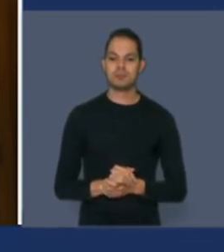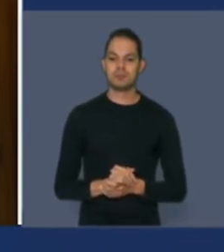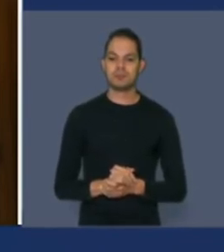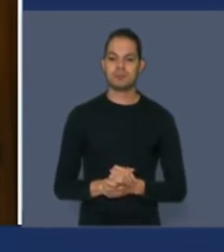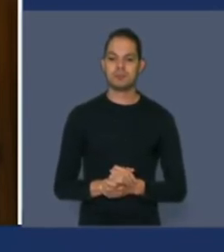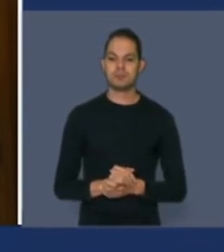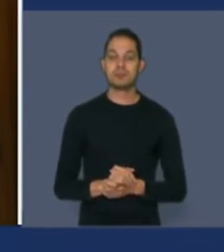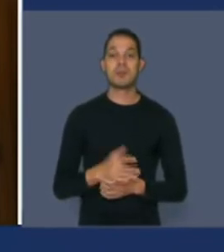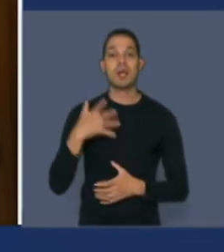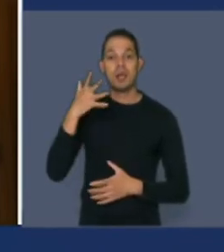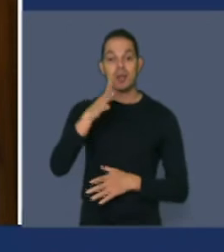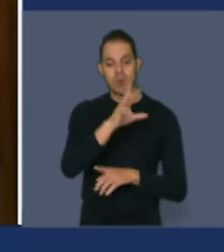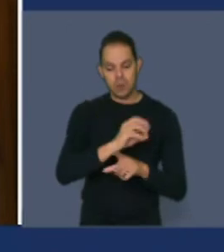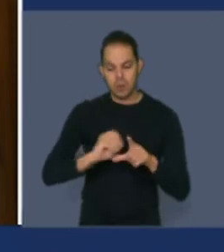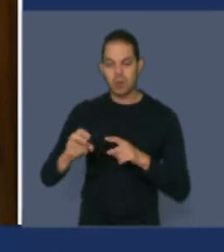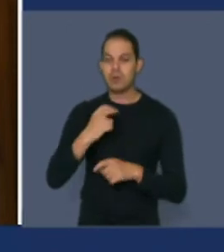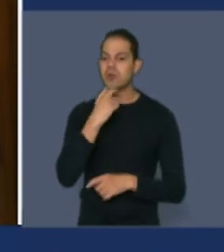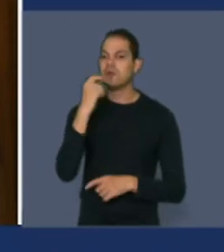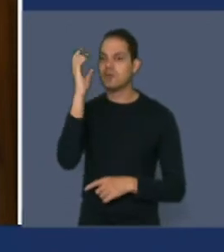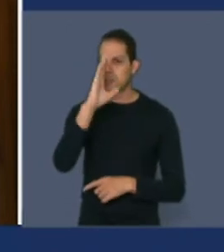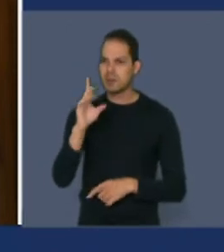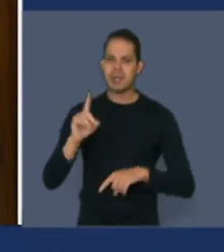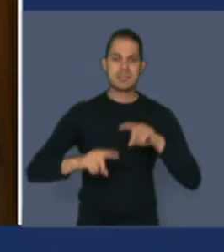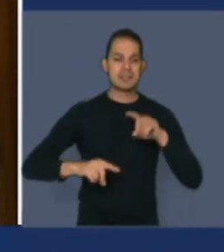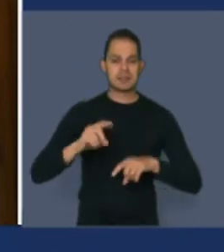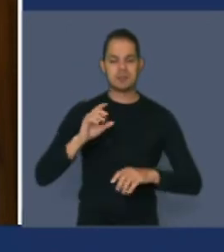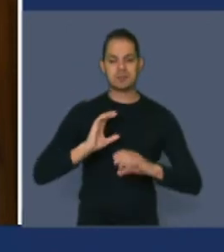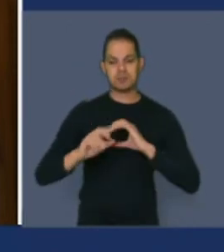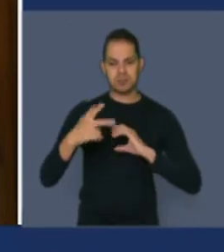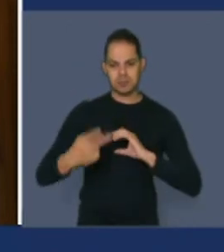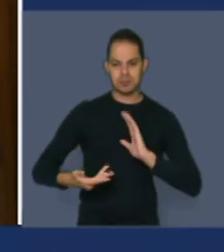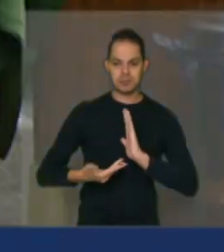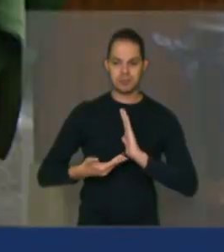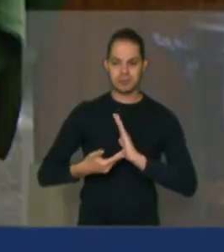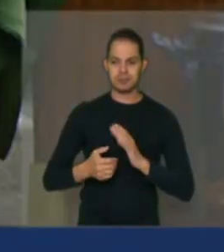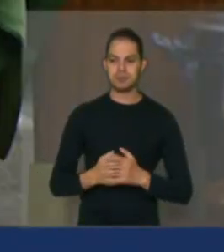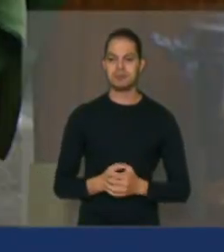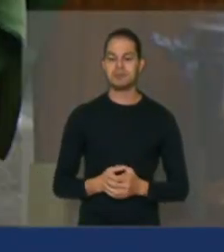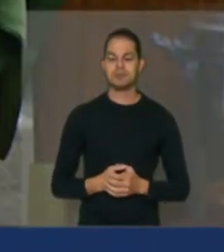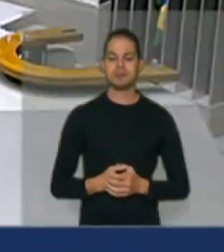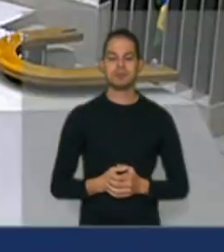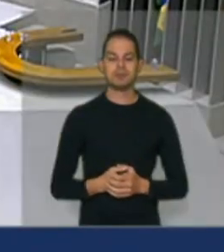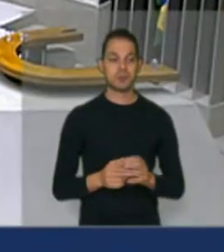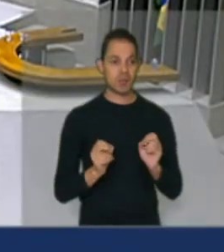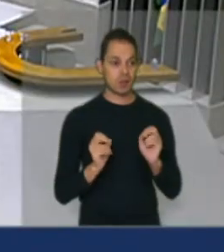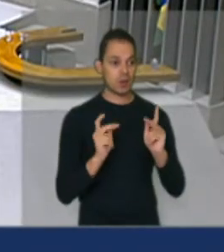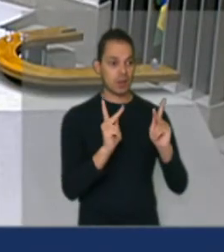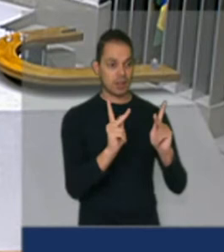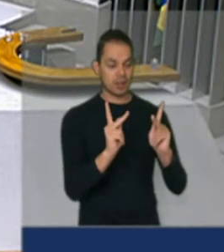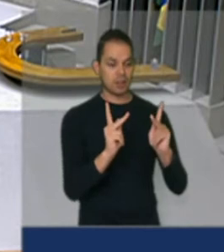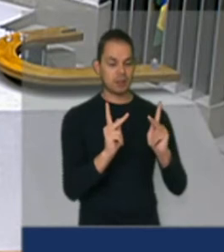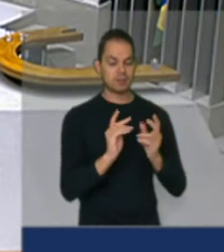BRASIL E NOS CANAIS DA CASA O NOSSO PRONUNCIAMENTO. [PRESIDENTE]: OK DEPUTADO PAULO GUEDES, ATENDIDO O PEDIDO DE V.EXA., ESTARÁEM TODOS OS ÓRGÃOS DE